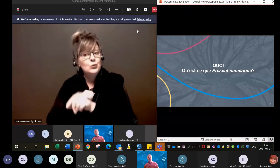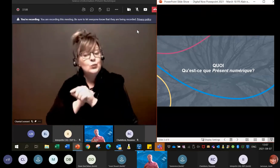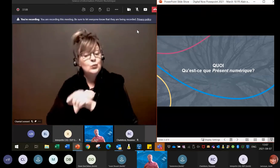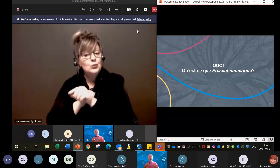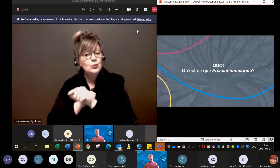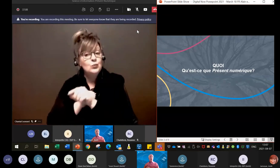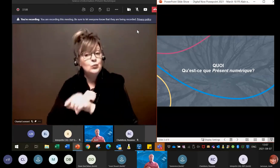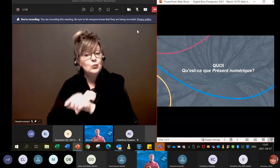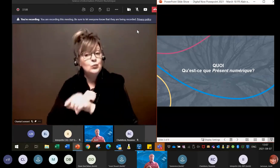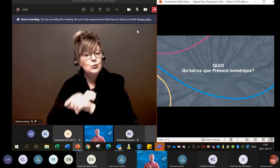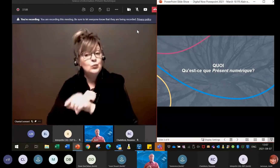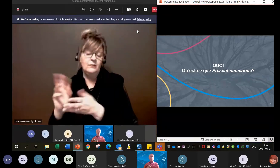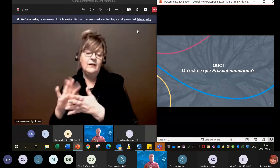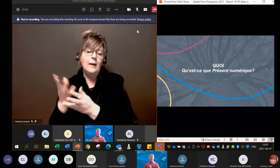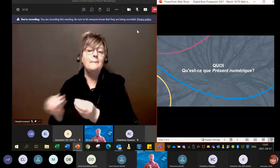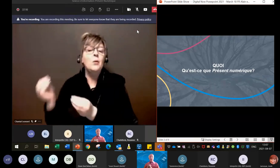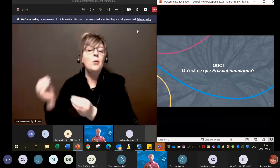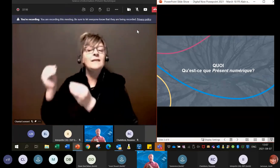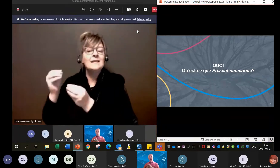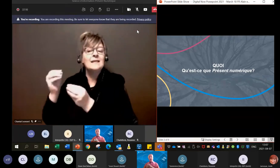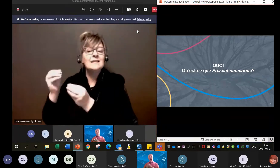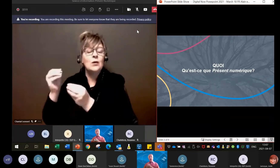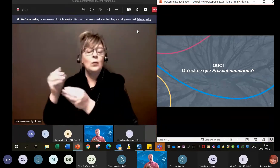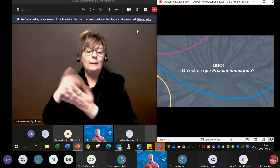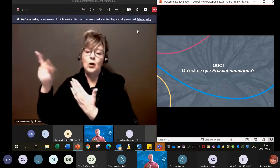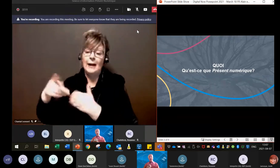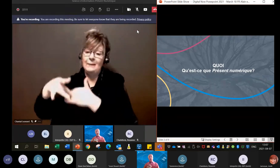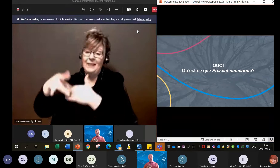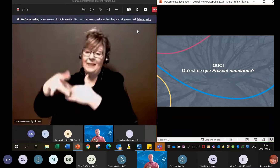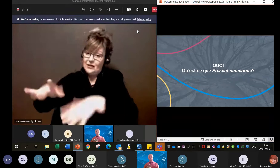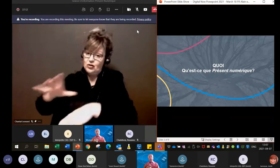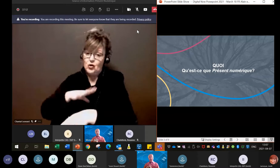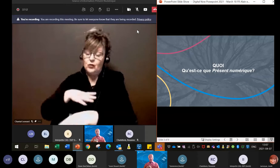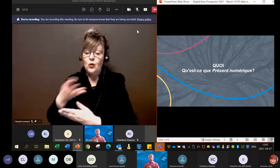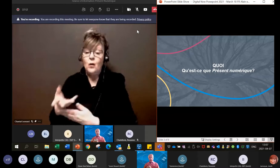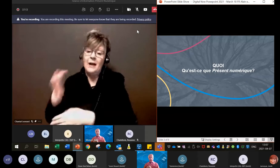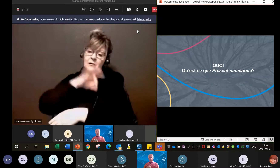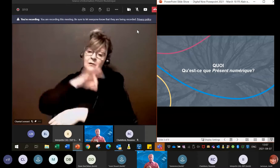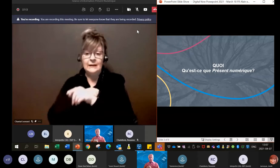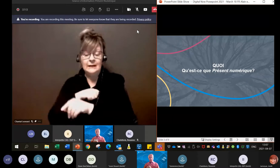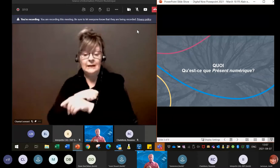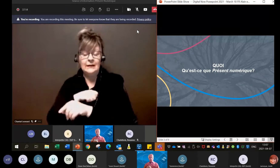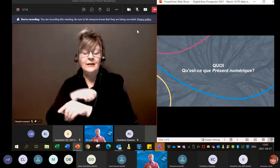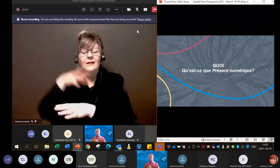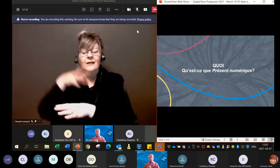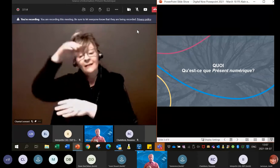bonification des programmes existants